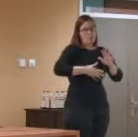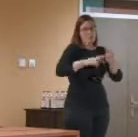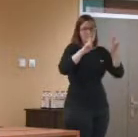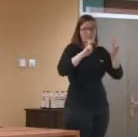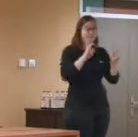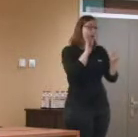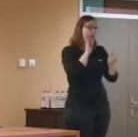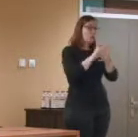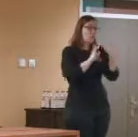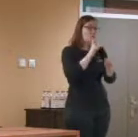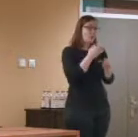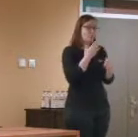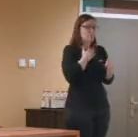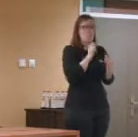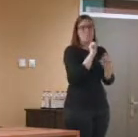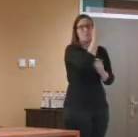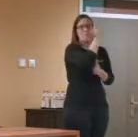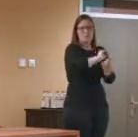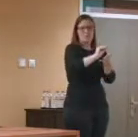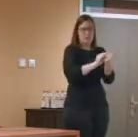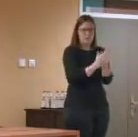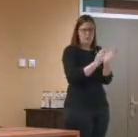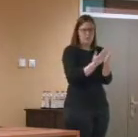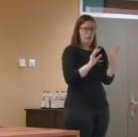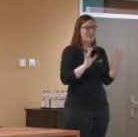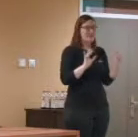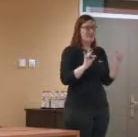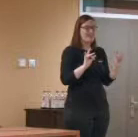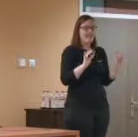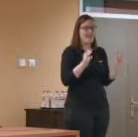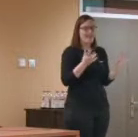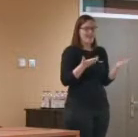"Tierra de saqueo", he de matizar mucho a que me refiero. Yo hablo